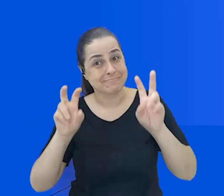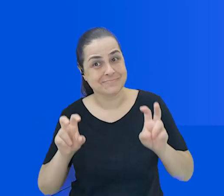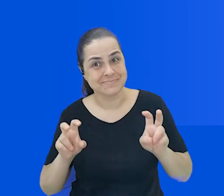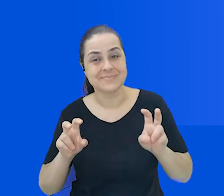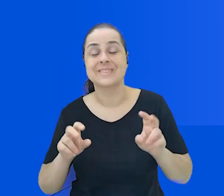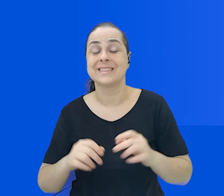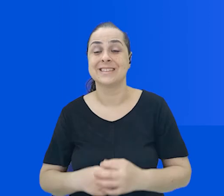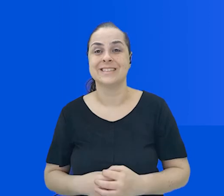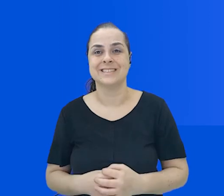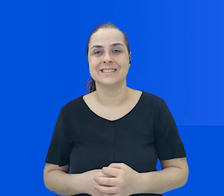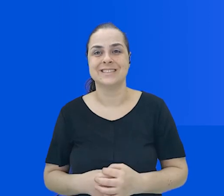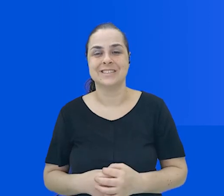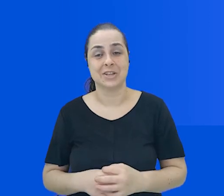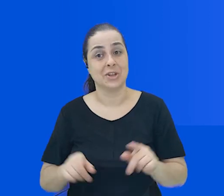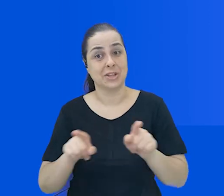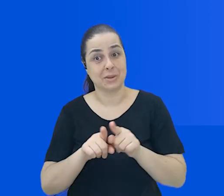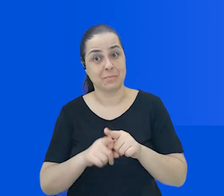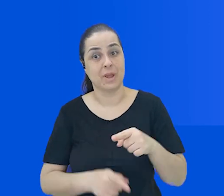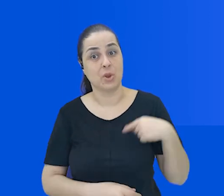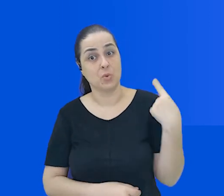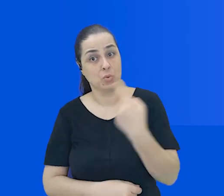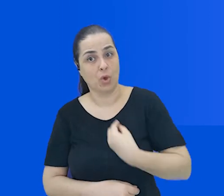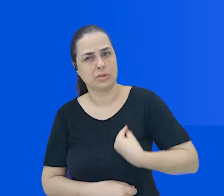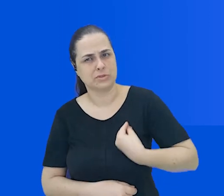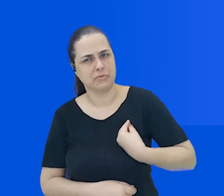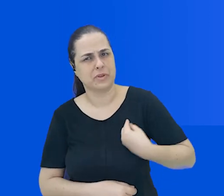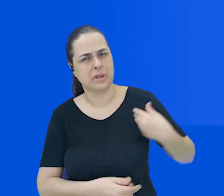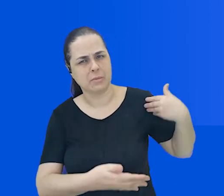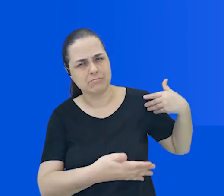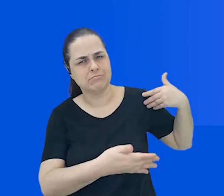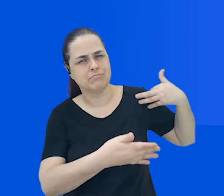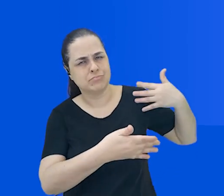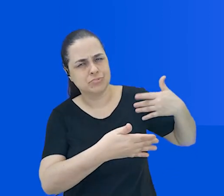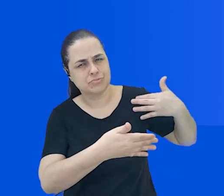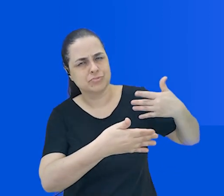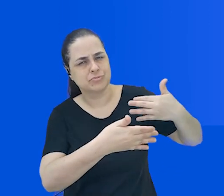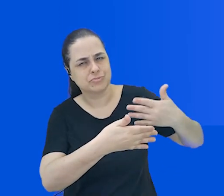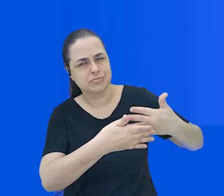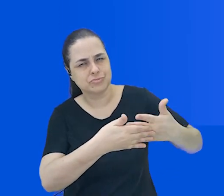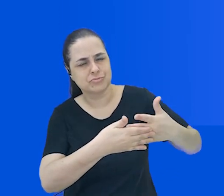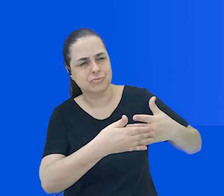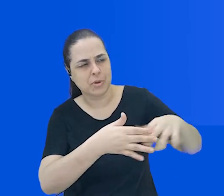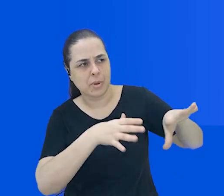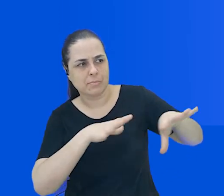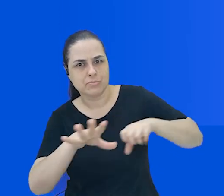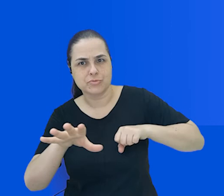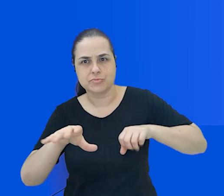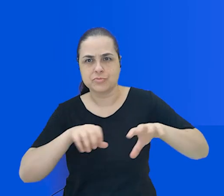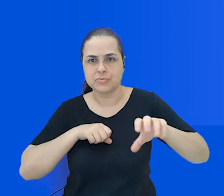Acho que o que você traz é que a gente, ao longo da vida vai de alguma forma amadurecendo e vai complexificando